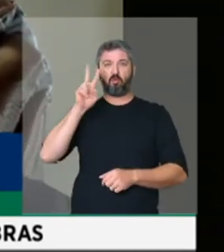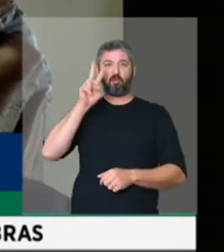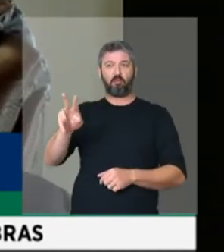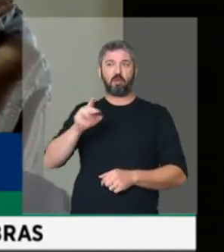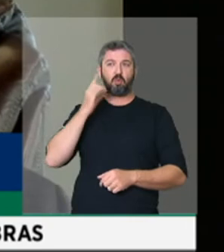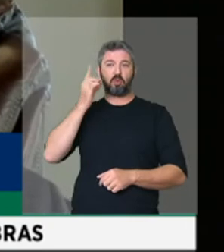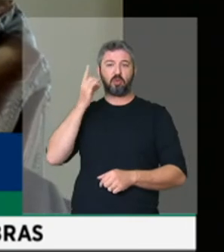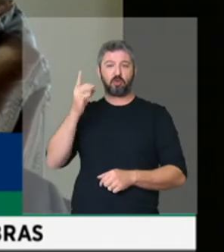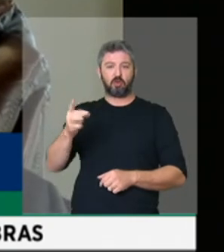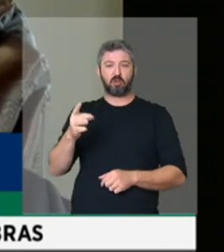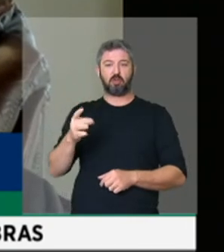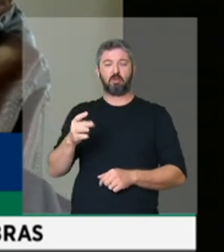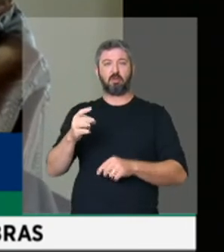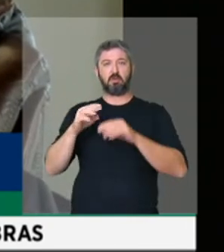DESELEGANTE QUE OUVI O DEPUTADO SE DIRIGINDO AO